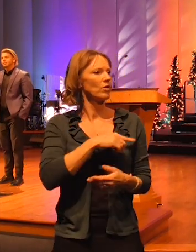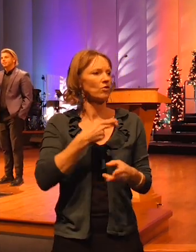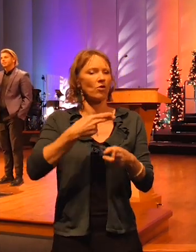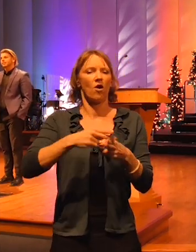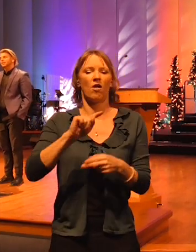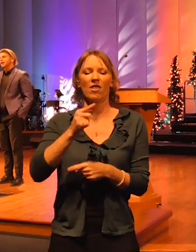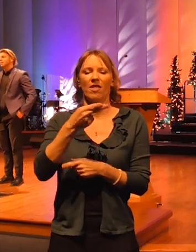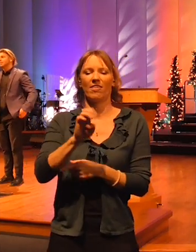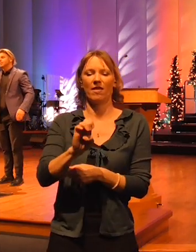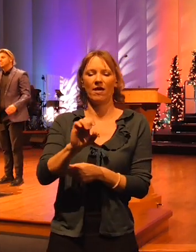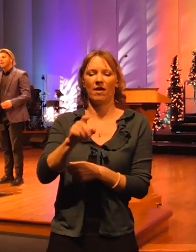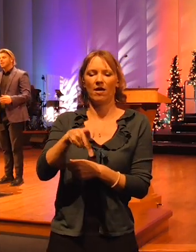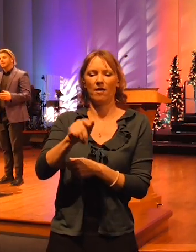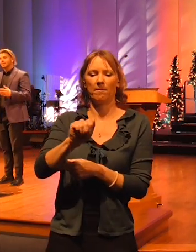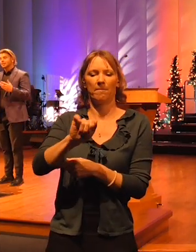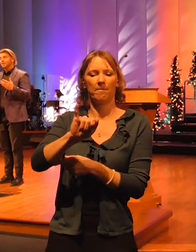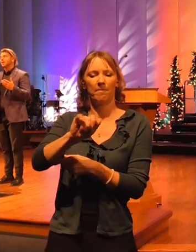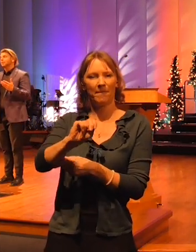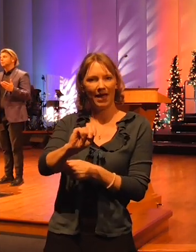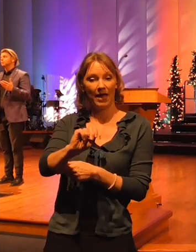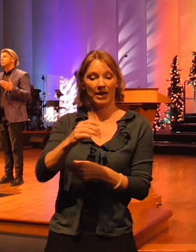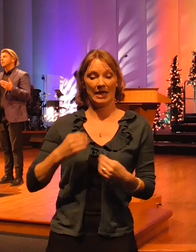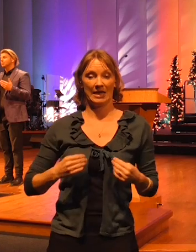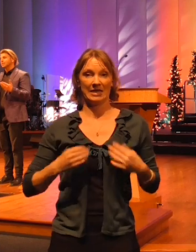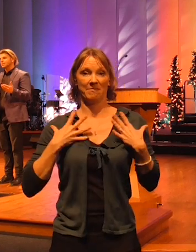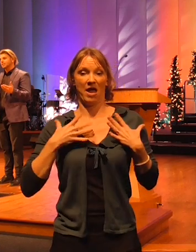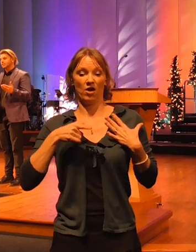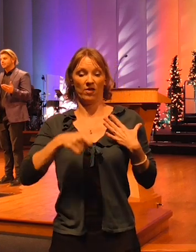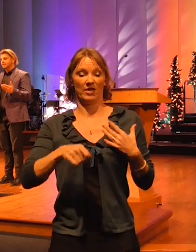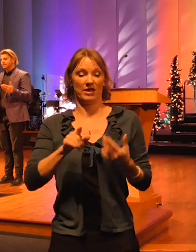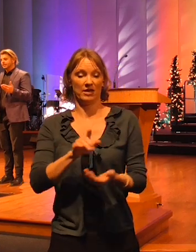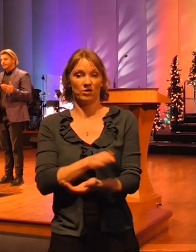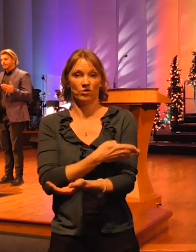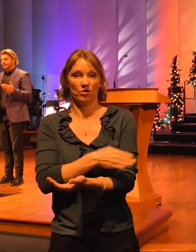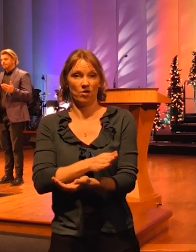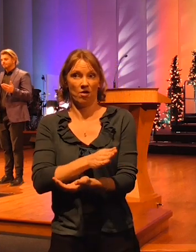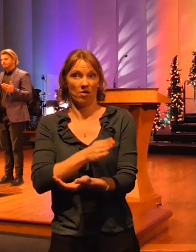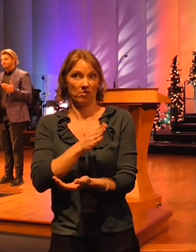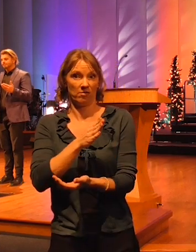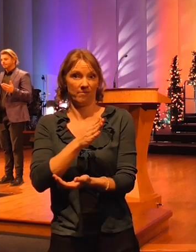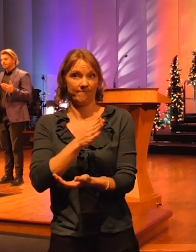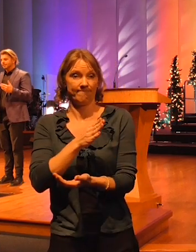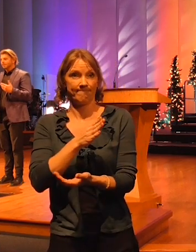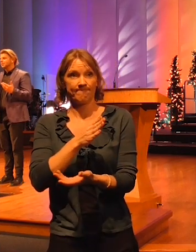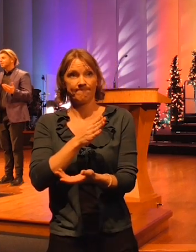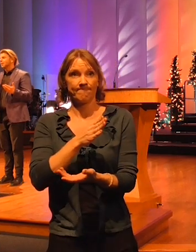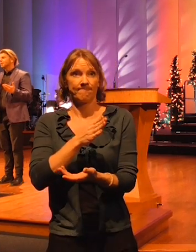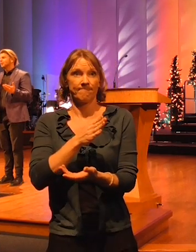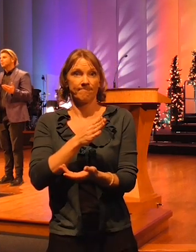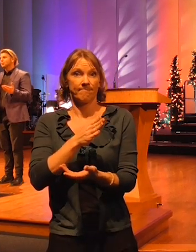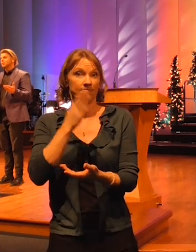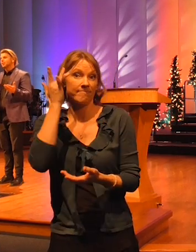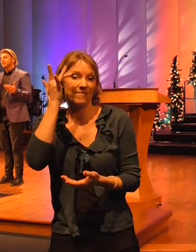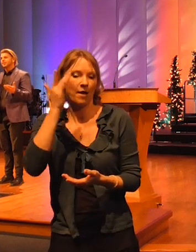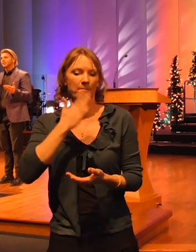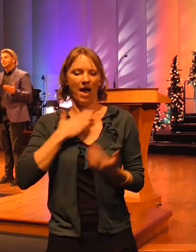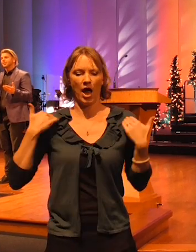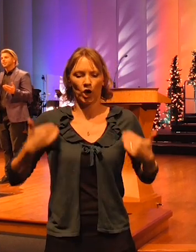y me inspiré para expresar esto basado en mi propio viaje humano. mi propio